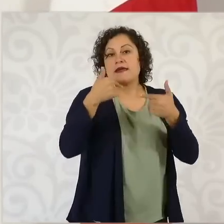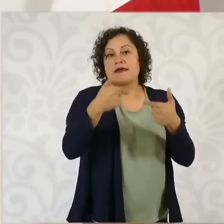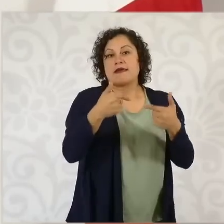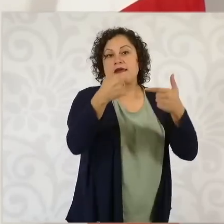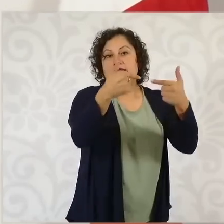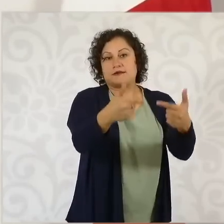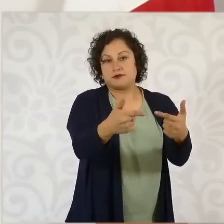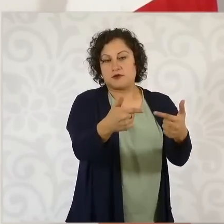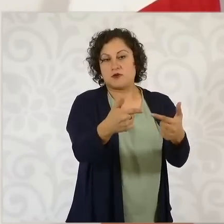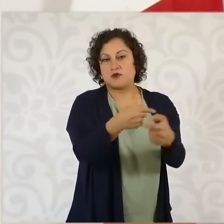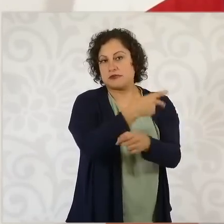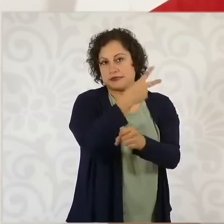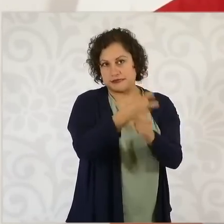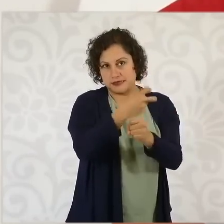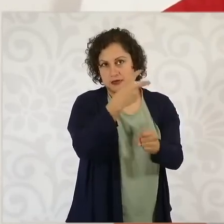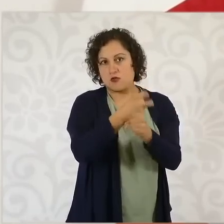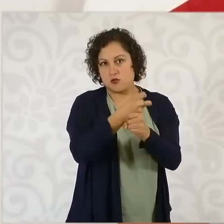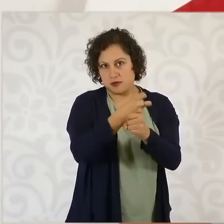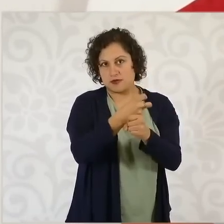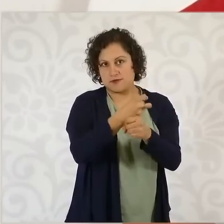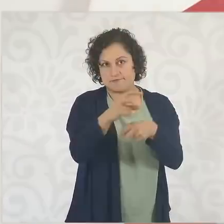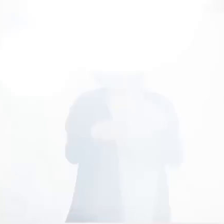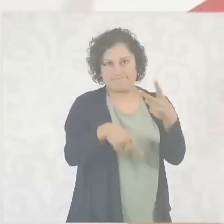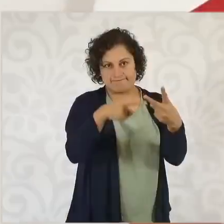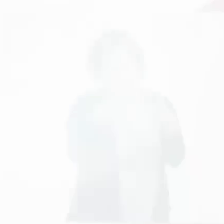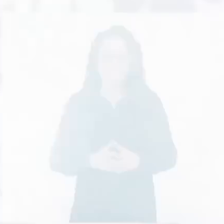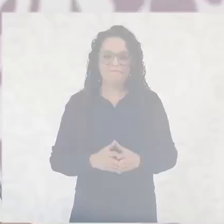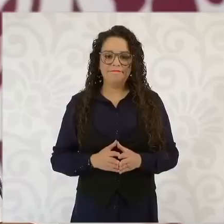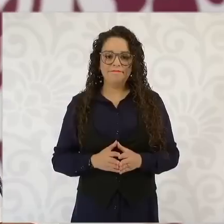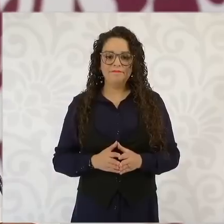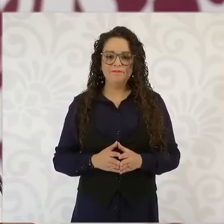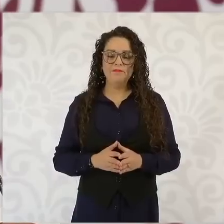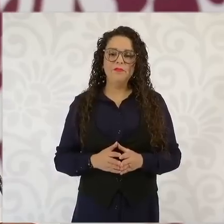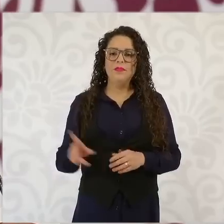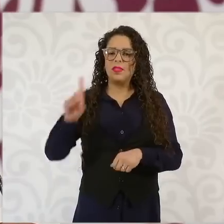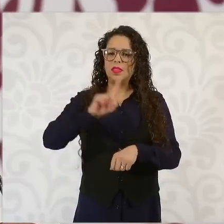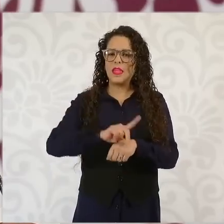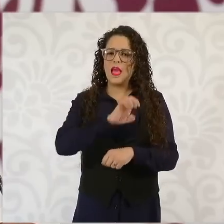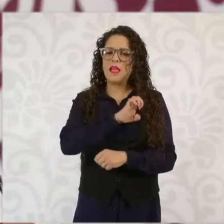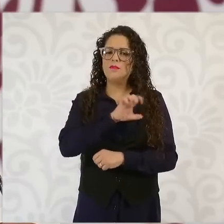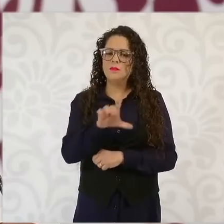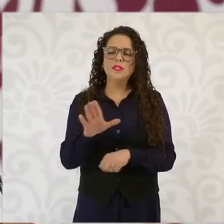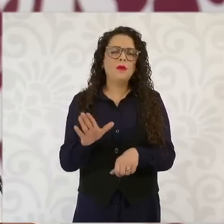siguen llegando empresarios extranjeros para invertir en el país hoy en la conferencia de